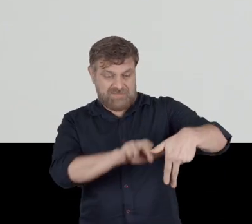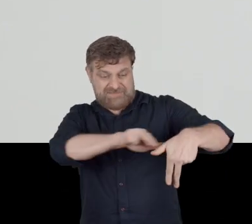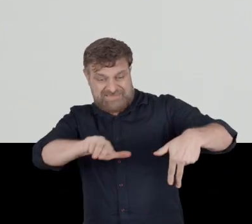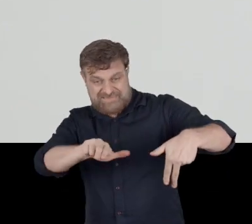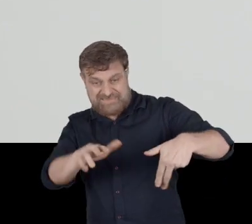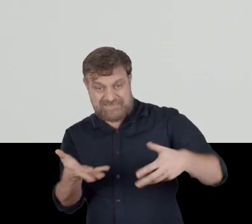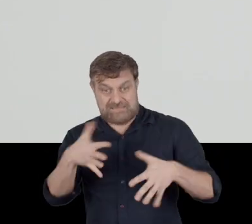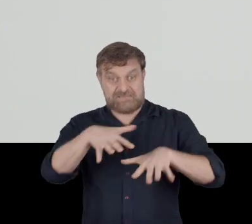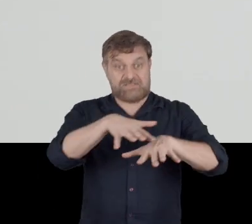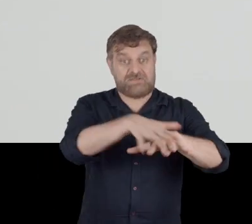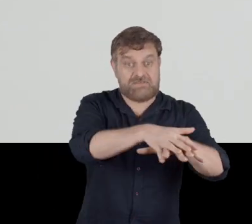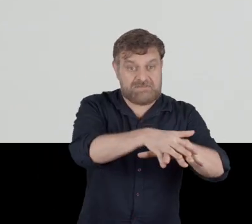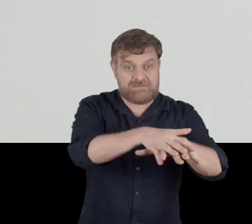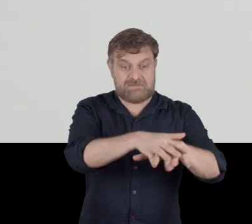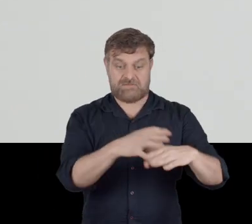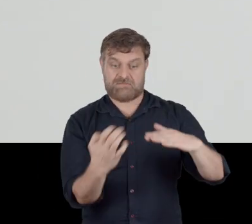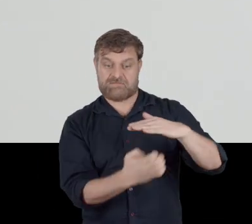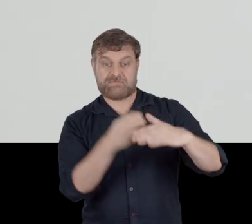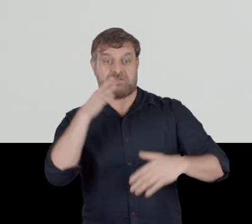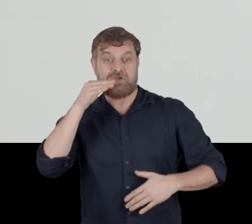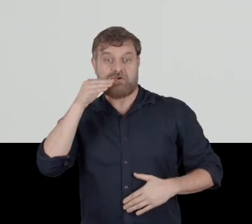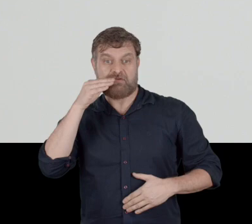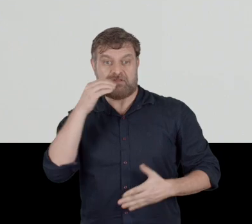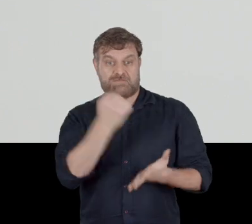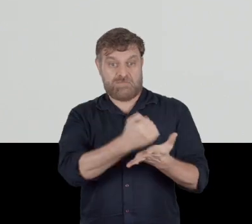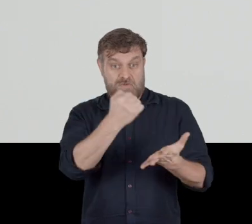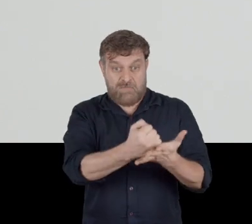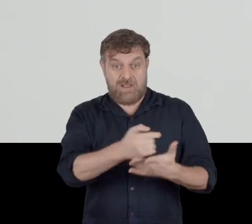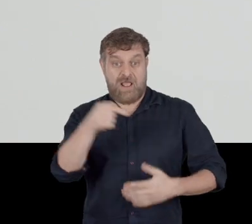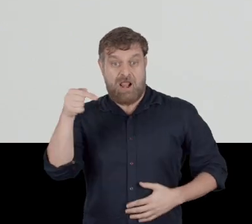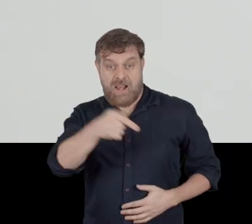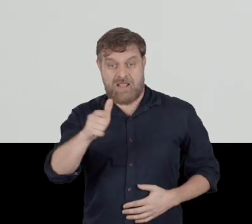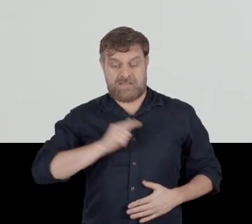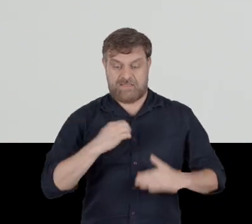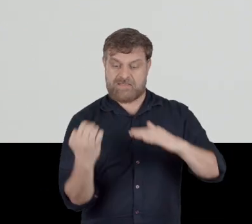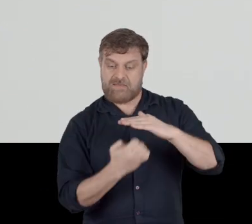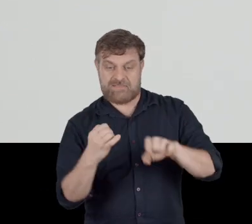pra dentro do negócio dela, ela naturalmente vai trazer mais inovação,